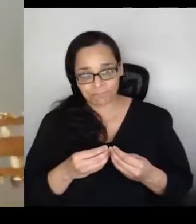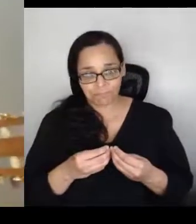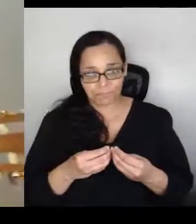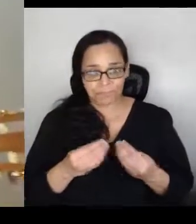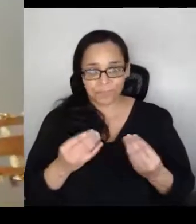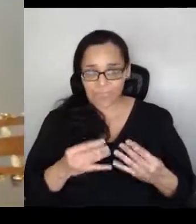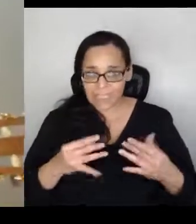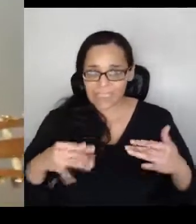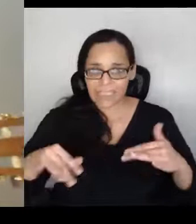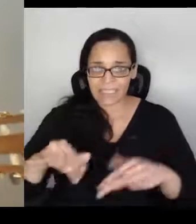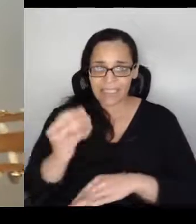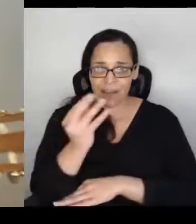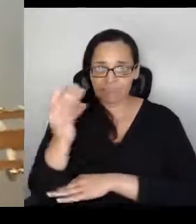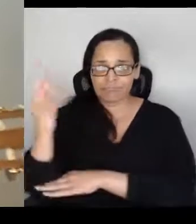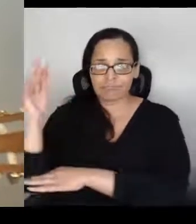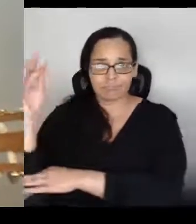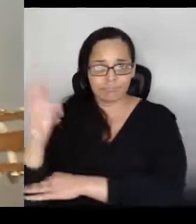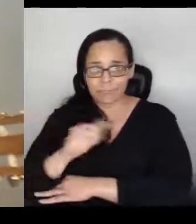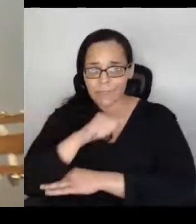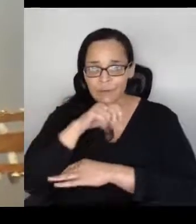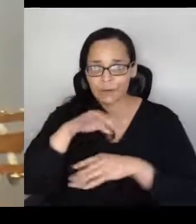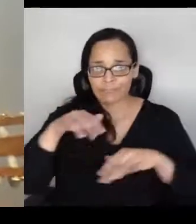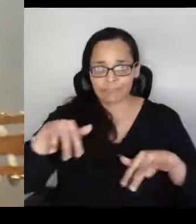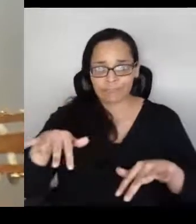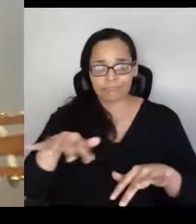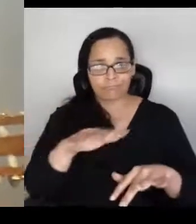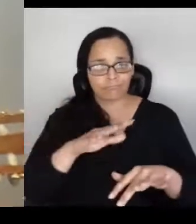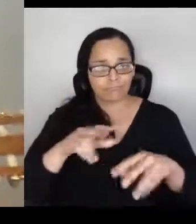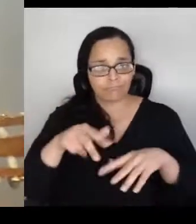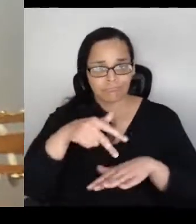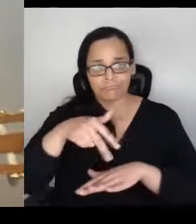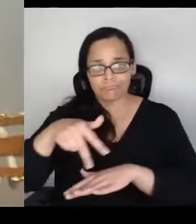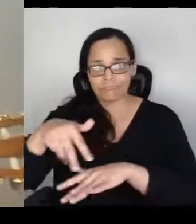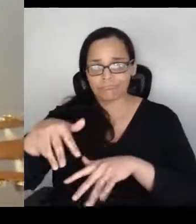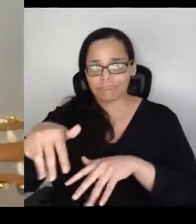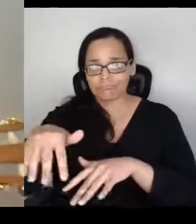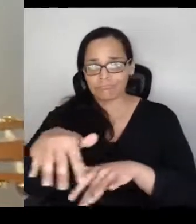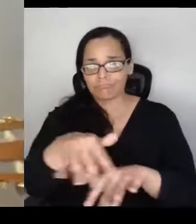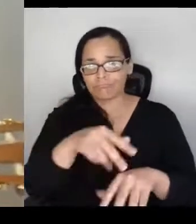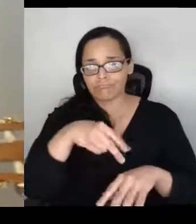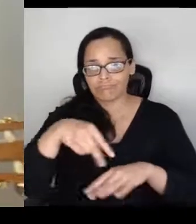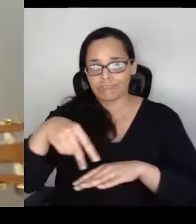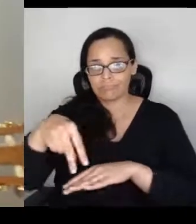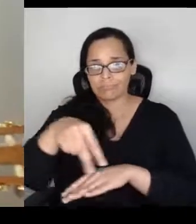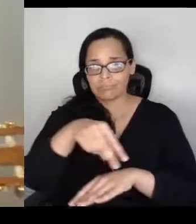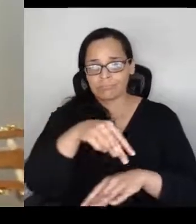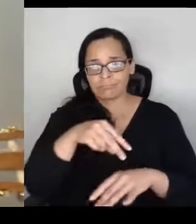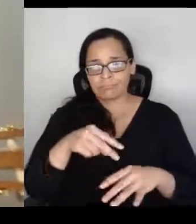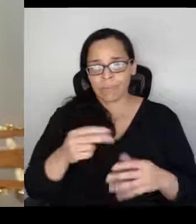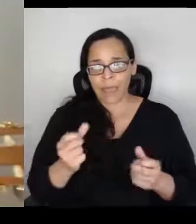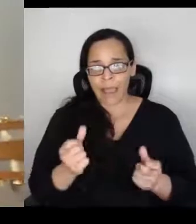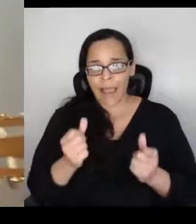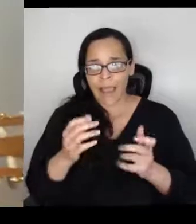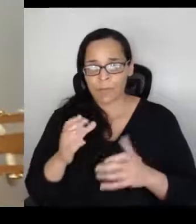Paso playas pueblors momntaries y vales Desiertos y lagos cuantos mas estan buscando